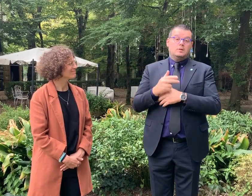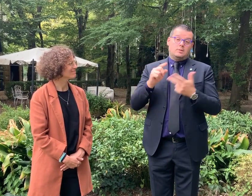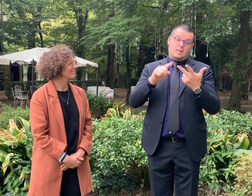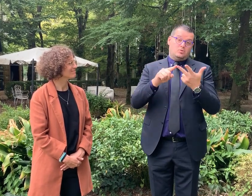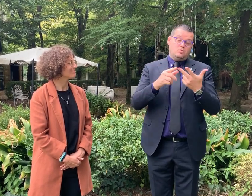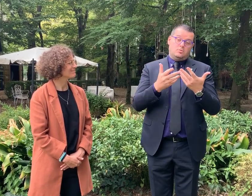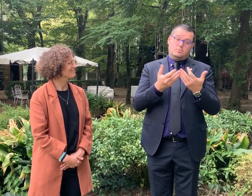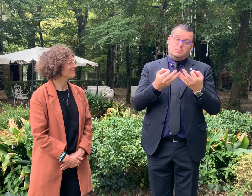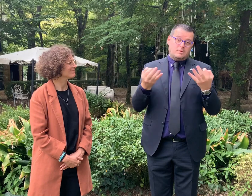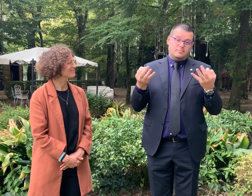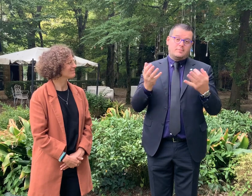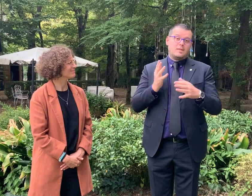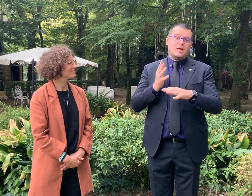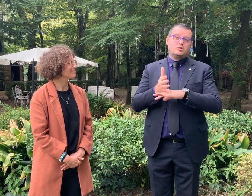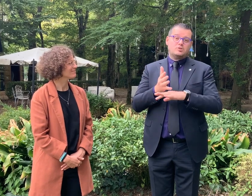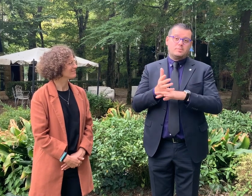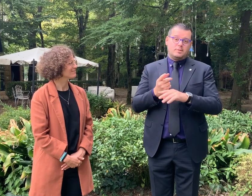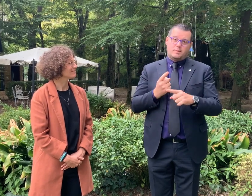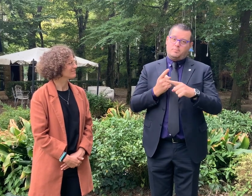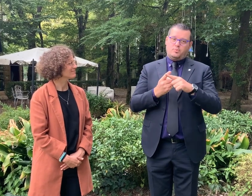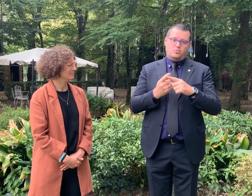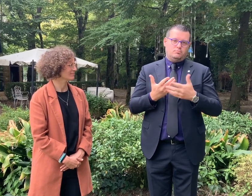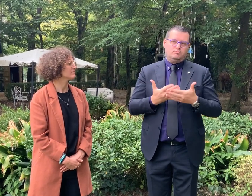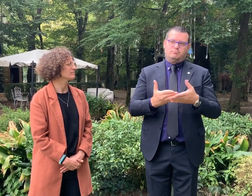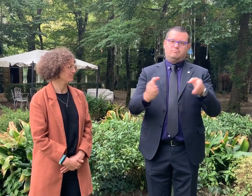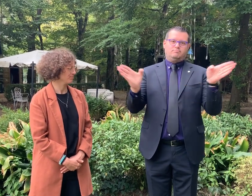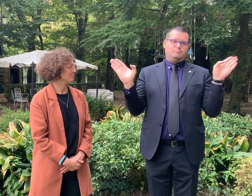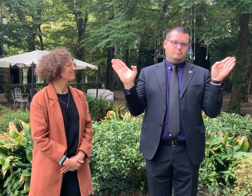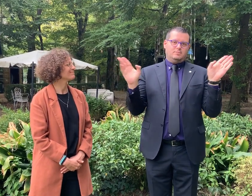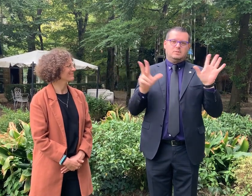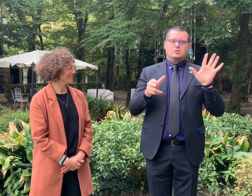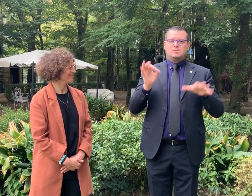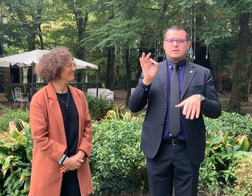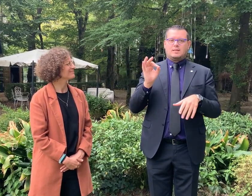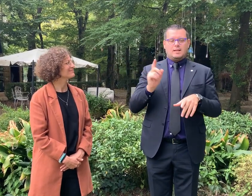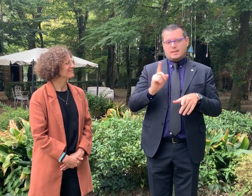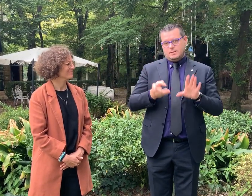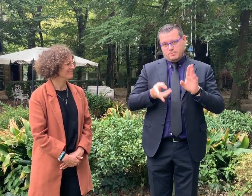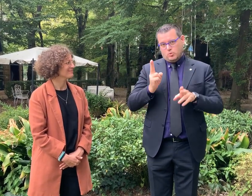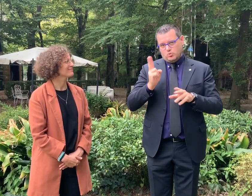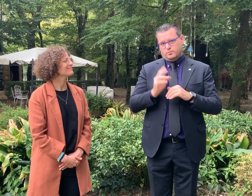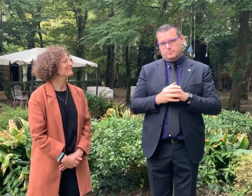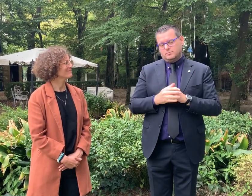E il terzo obiettivo è ovviamente quello di arrivare ad un’accessibilità totale e completa.